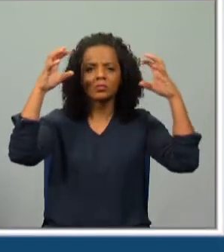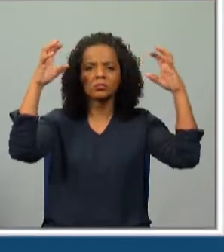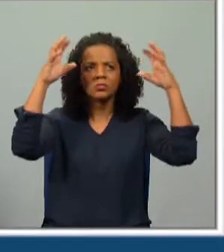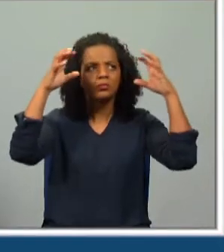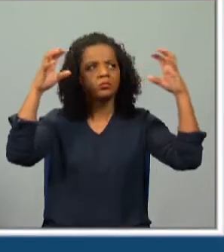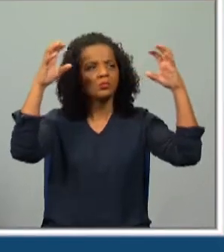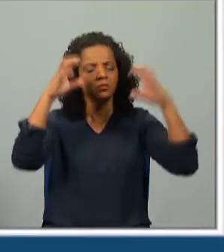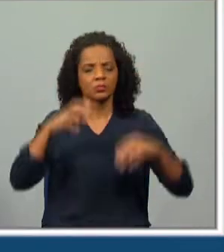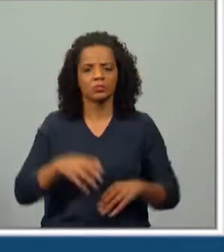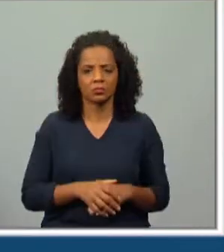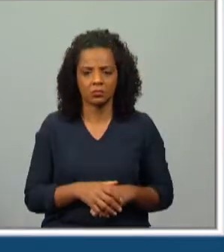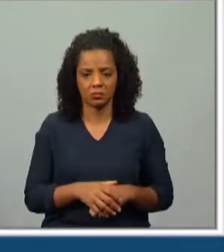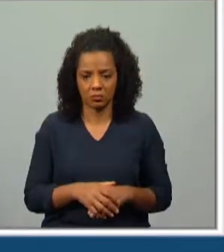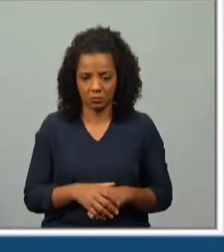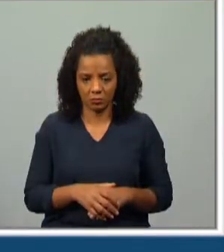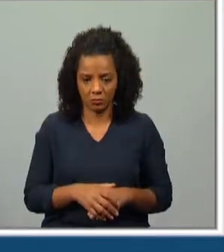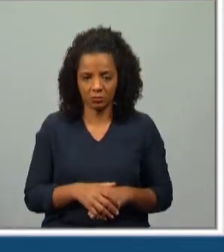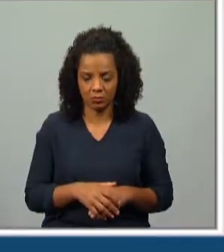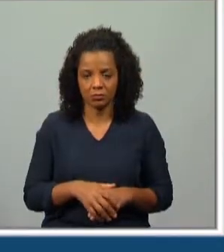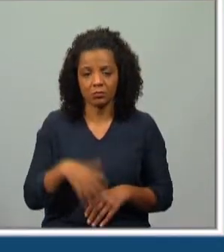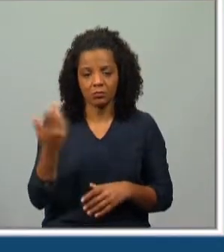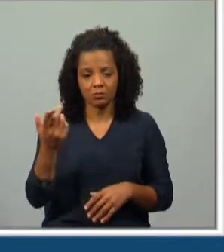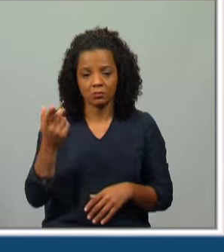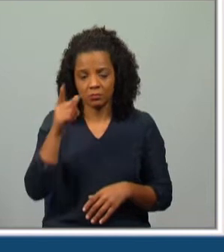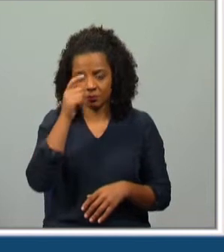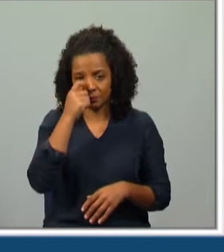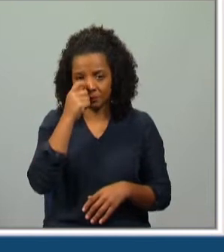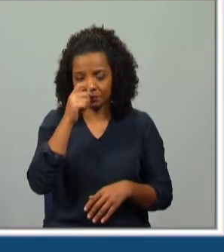da abóbora da Celeste as suas companheiras do banco do Farol da Areia 塞萊斯特的南瓜Farol da Areia 銀行的伙伴